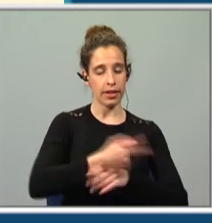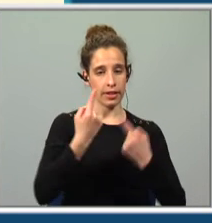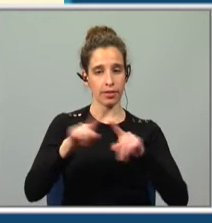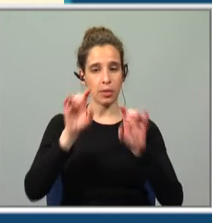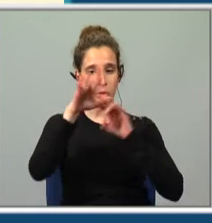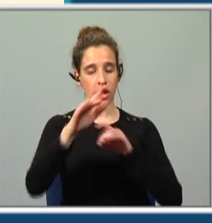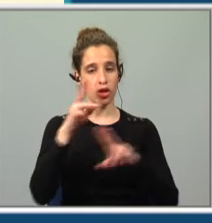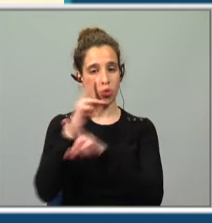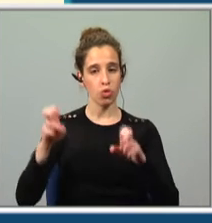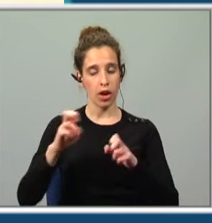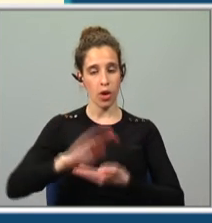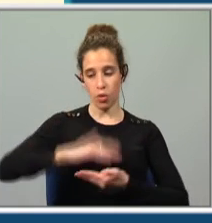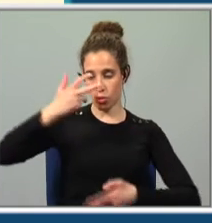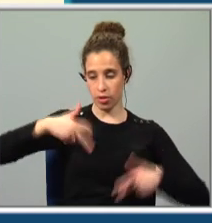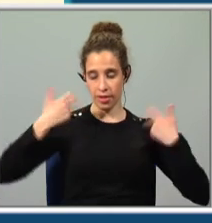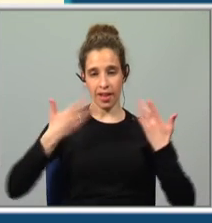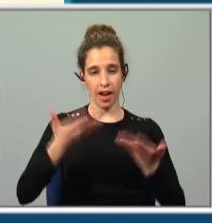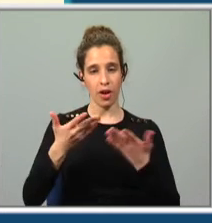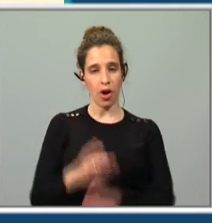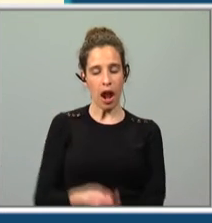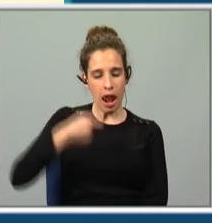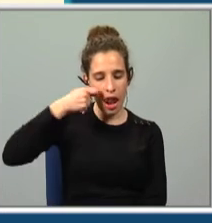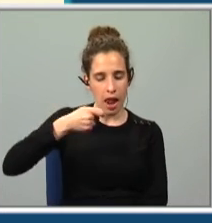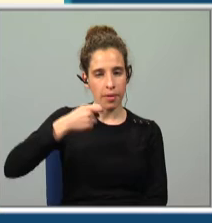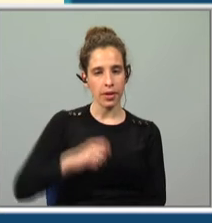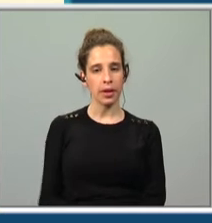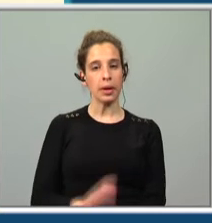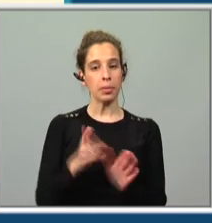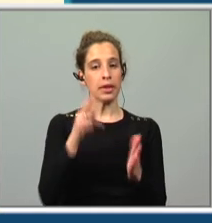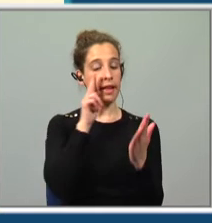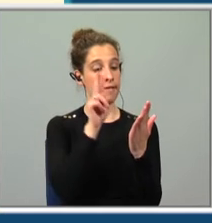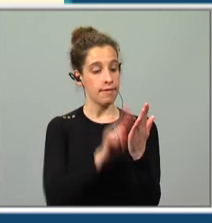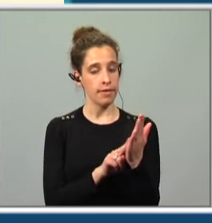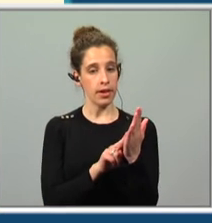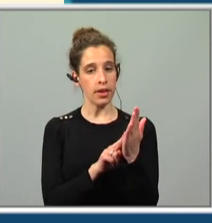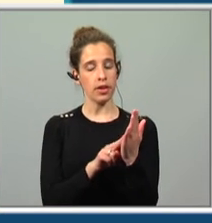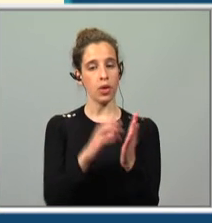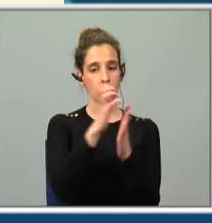tesouro agora lupa na mão e acabou ver o texto que escreveste atenta na estrutura 寶藏現在手裡拿著放大鏡，最後看到了你寫的文字注意結構